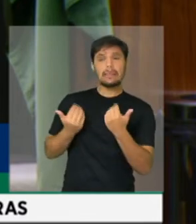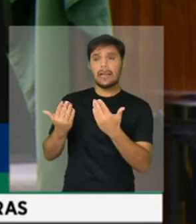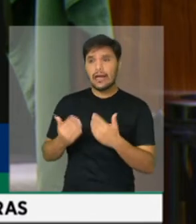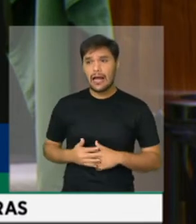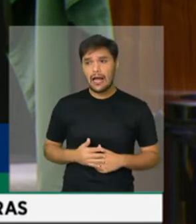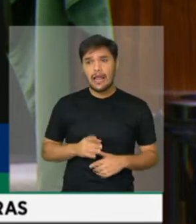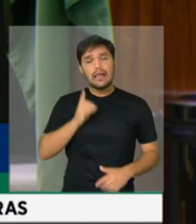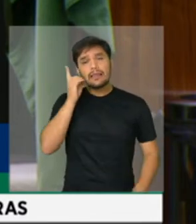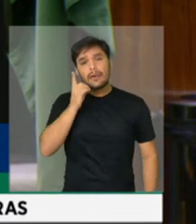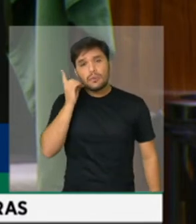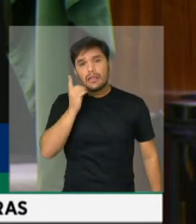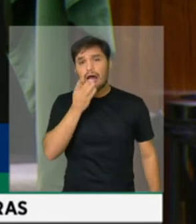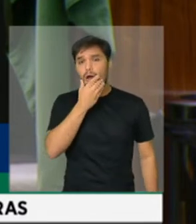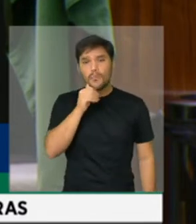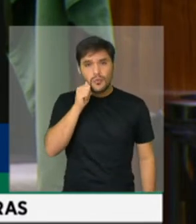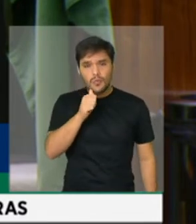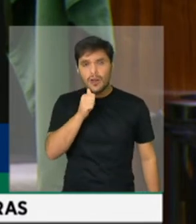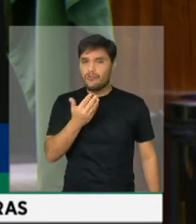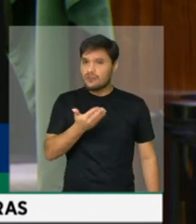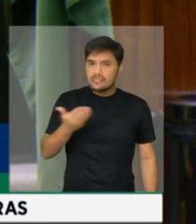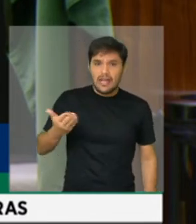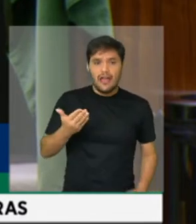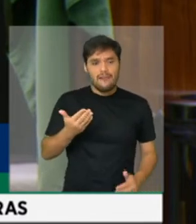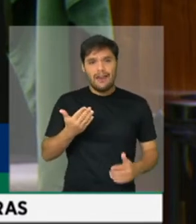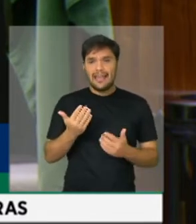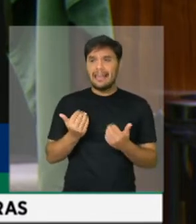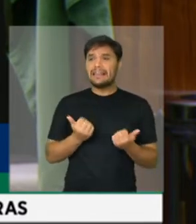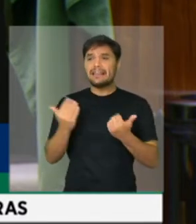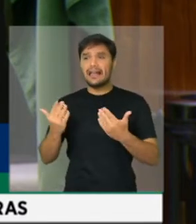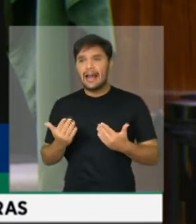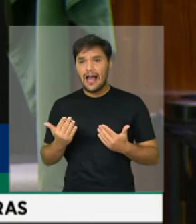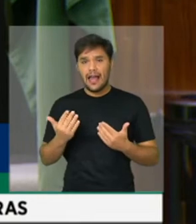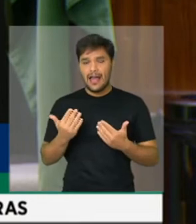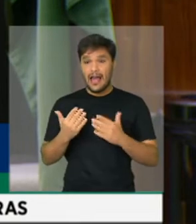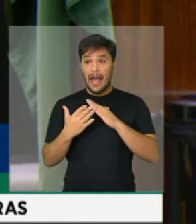AQUI VAMOS ENTREGAR DEPUTADOS E DEPUTADAS? NÓS VAMOS ENTREGAR A EMPRESA A MAIOR